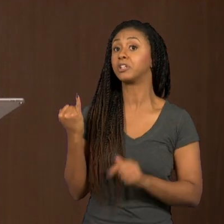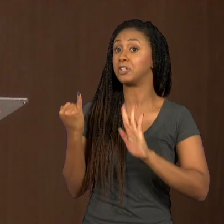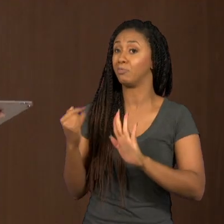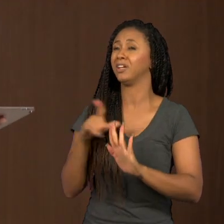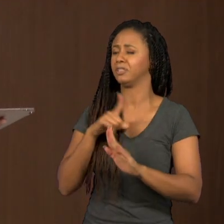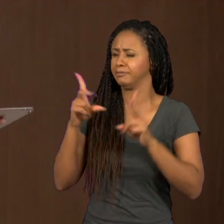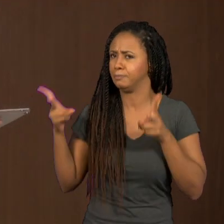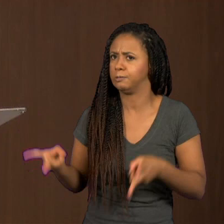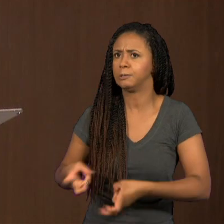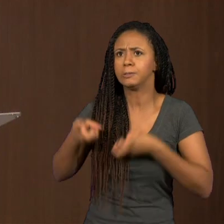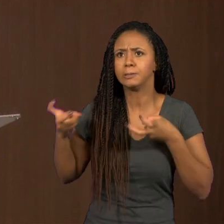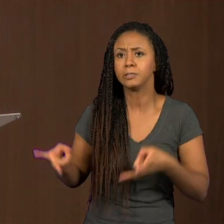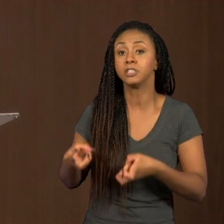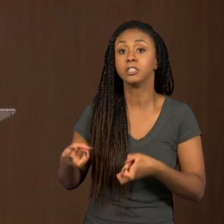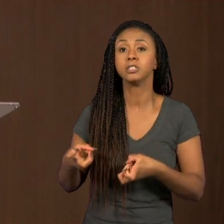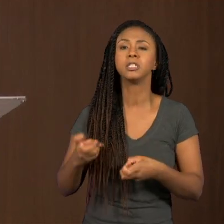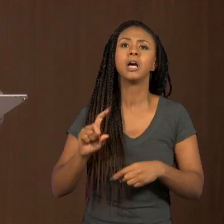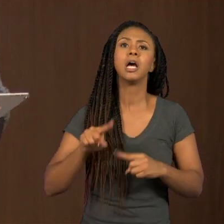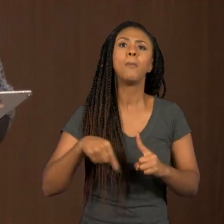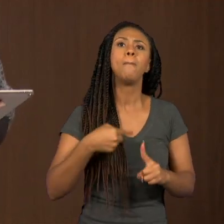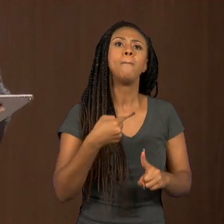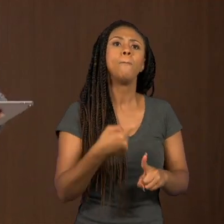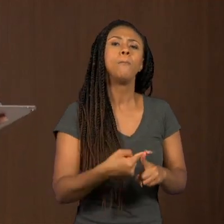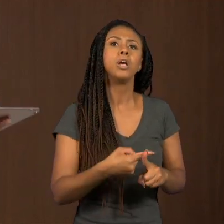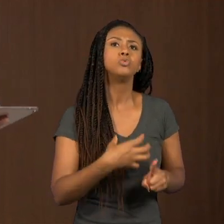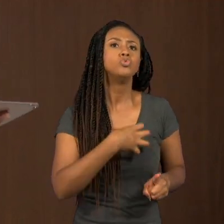LETRAS? COMO É QUE SE DEU - QUE, COMO A GENTE